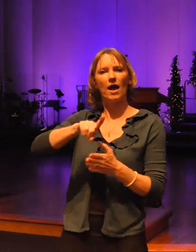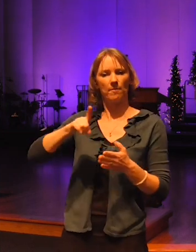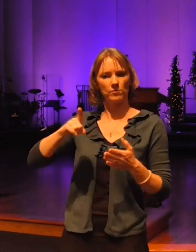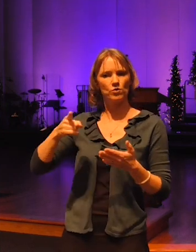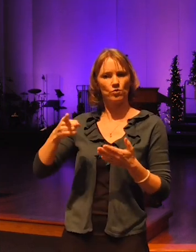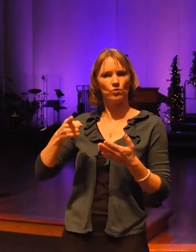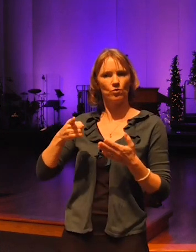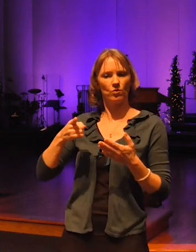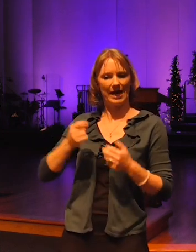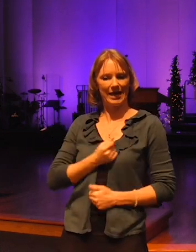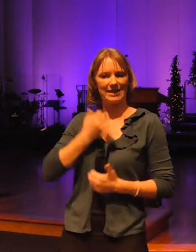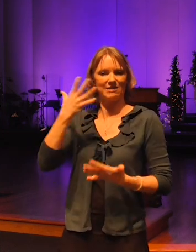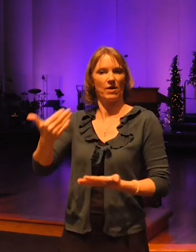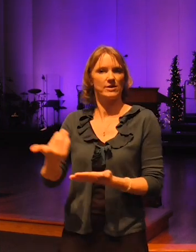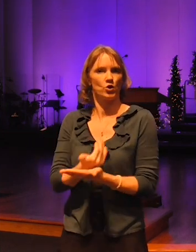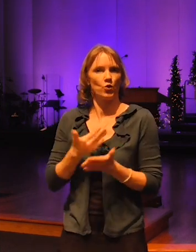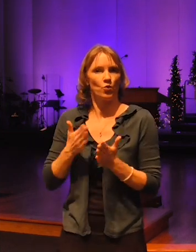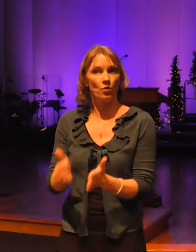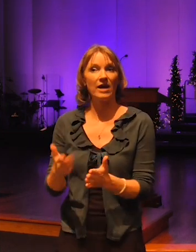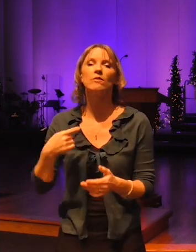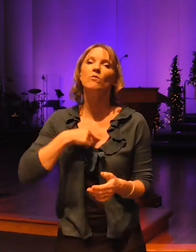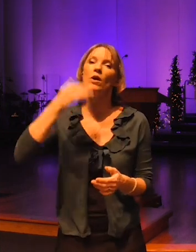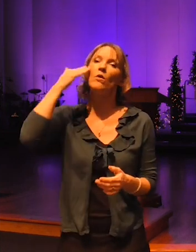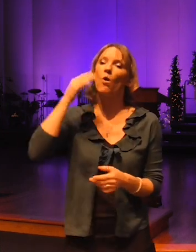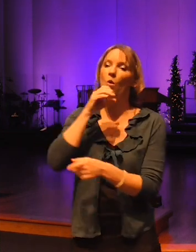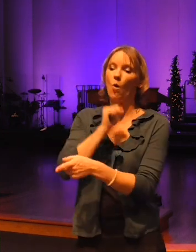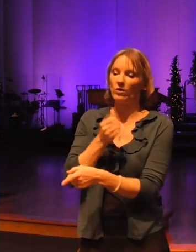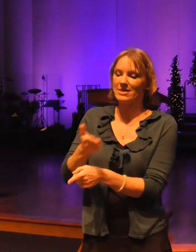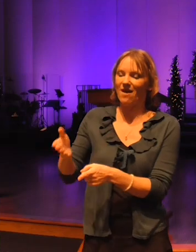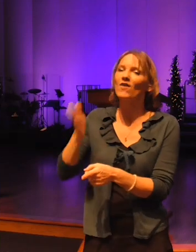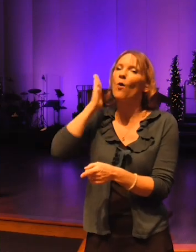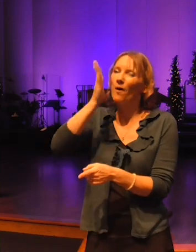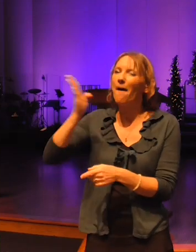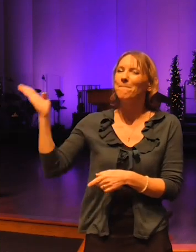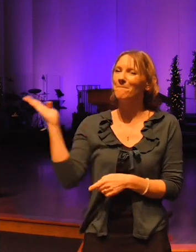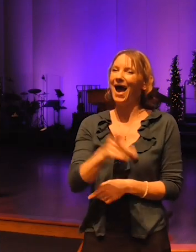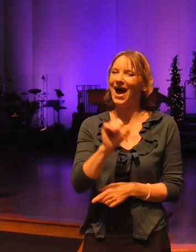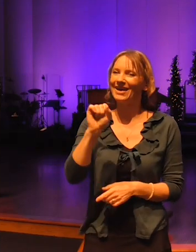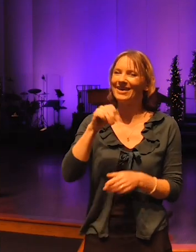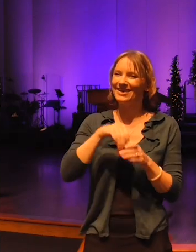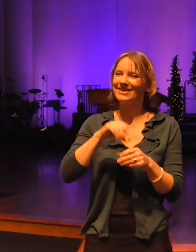sabemos lo que pasa con los viejos medios. va a volver a vinilos de estilo en el pasado,